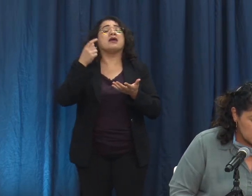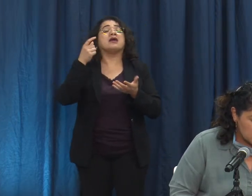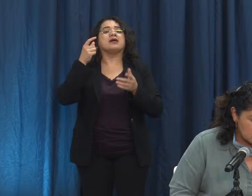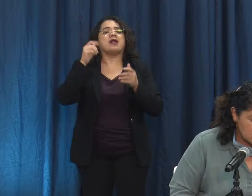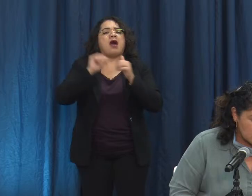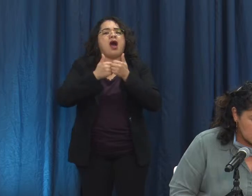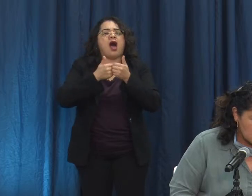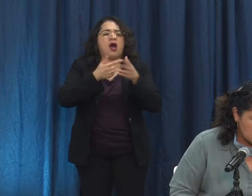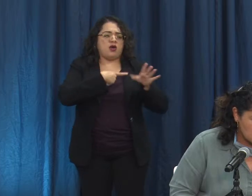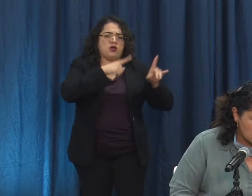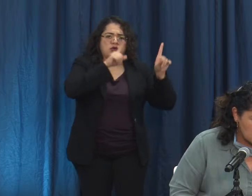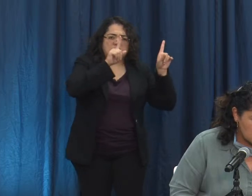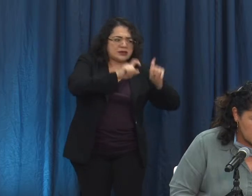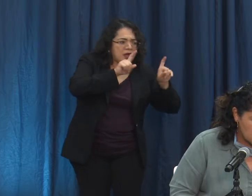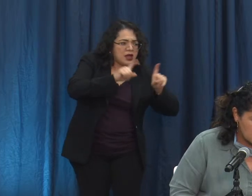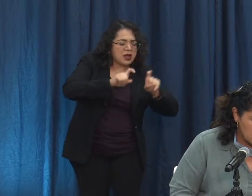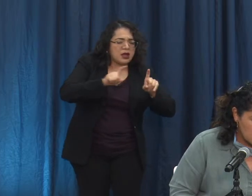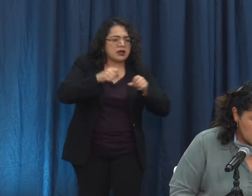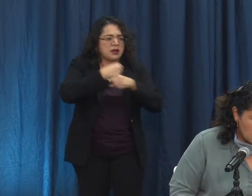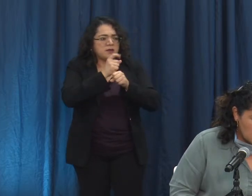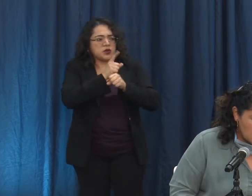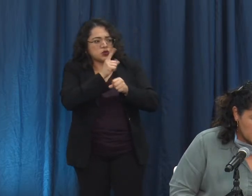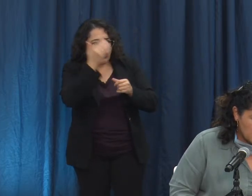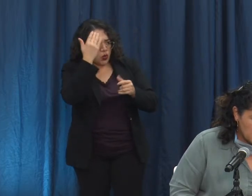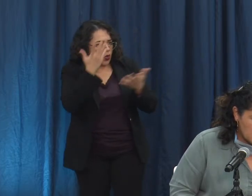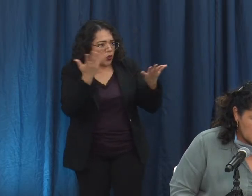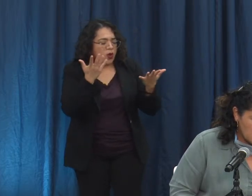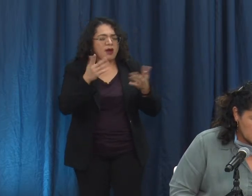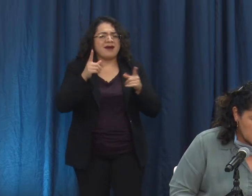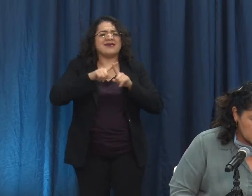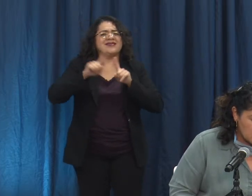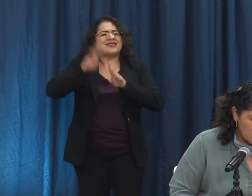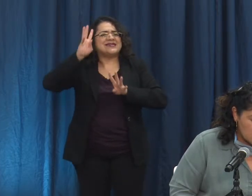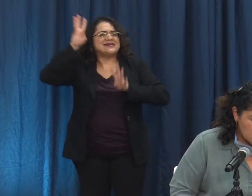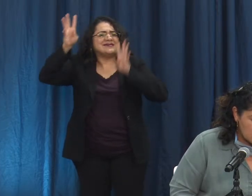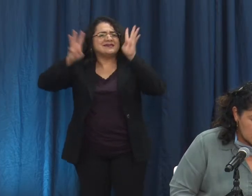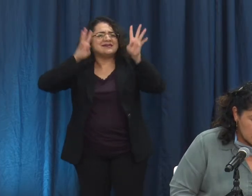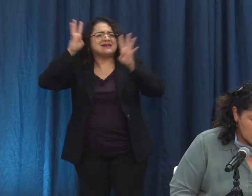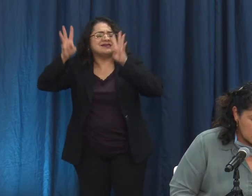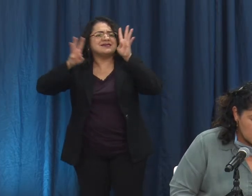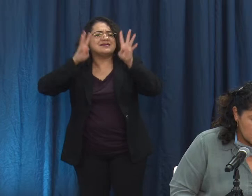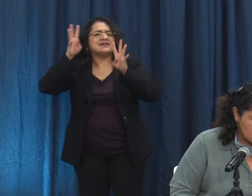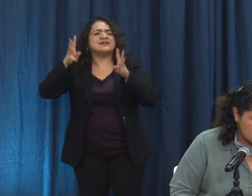de tratamiento a nova Dora's tambien estamos viendo de cerca NOS innovations